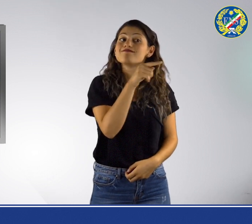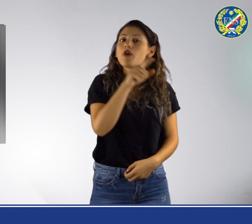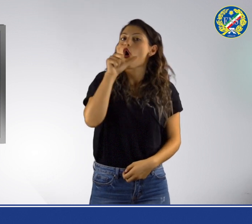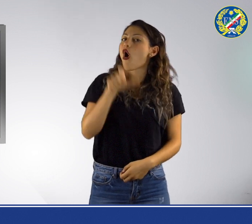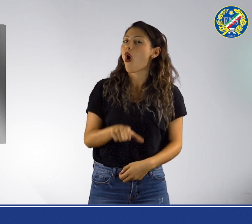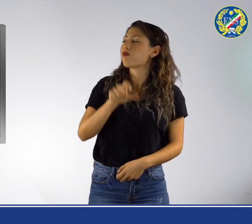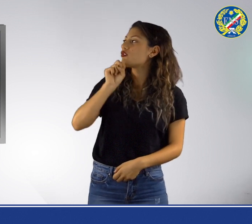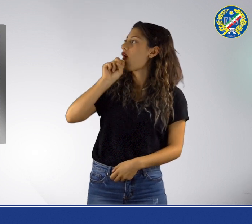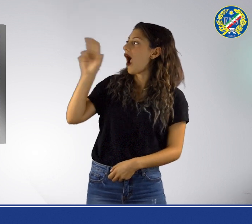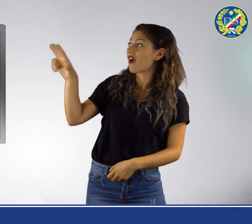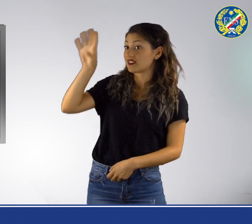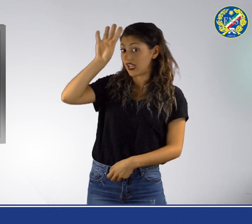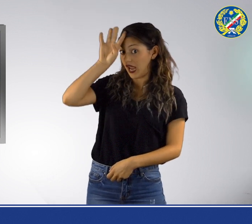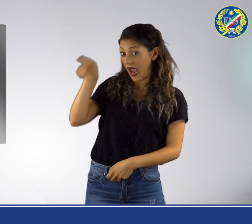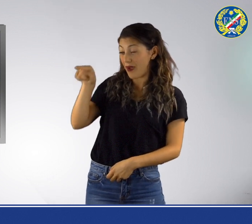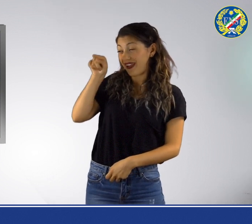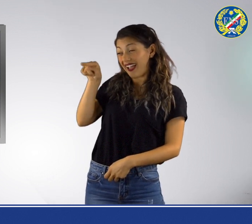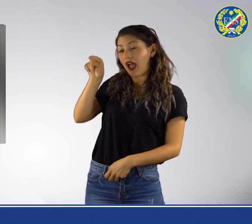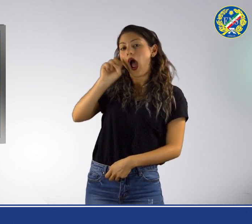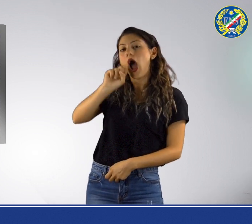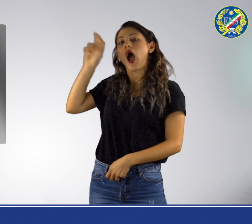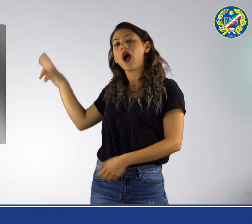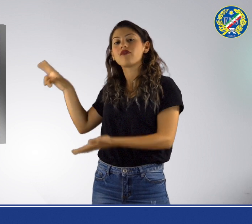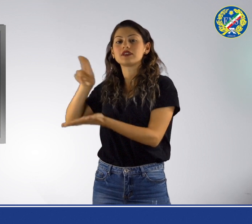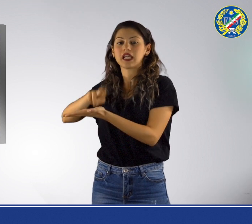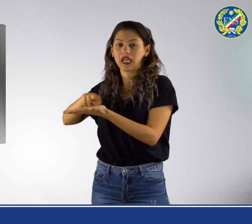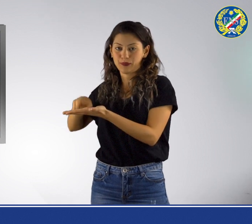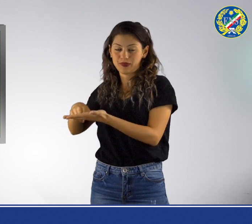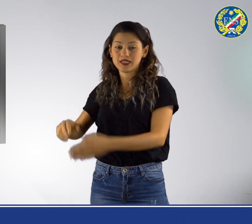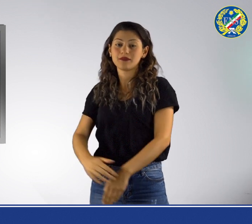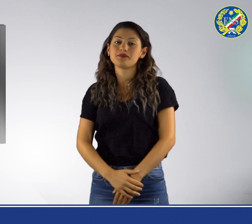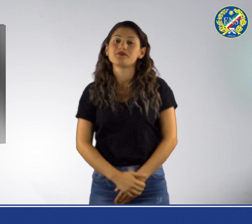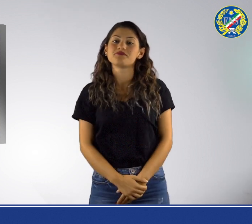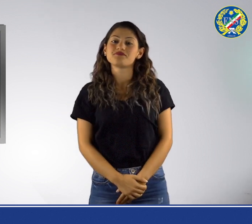deve avvisare il datore di lavoro che a sua volta, ne dà comunicazione all'INPS.